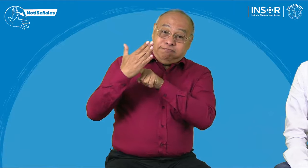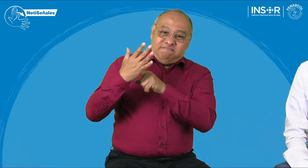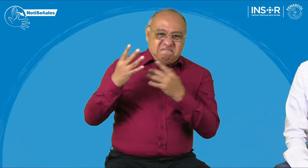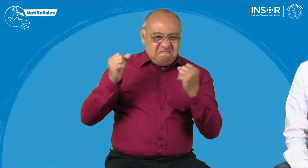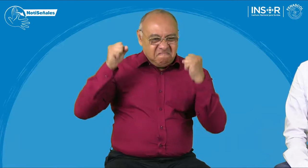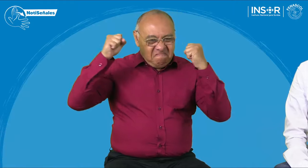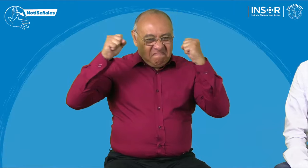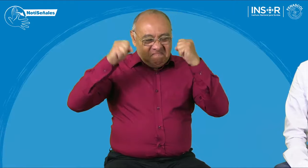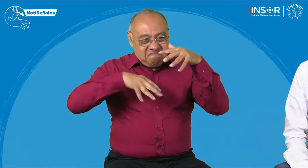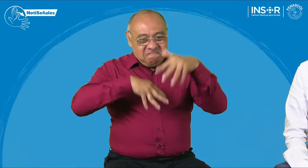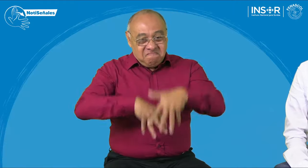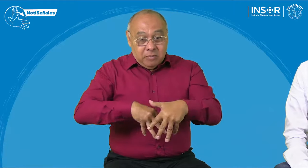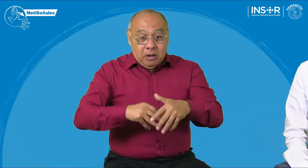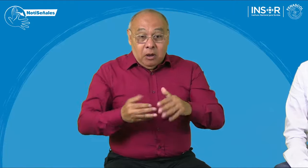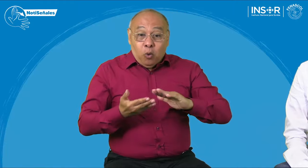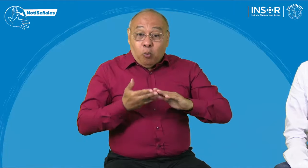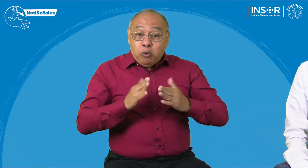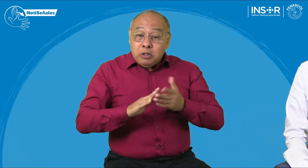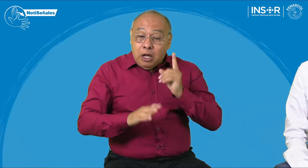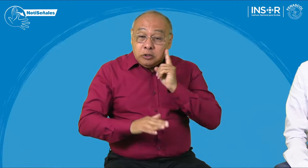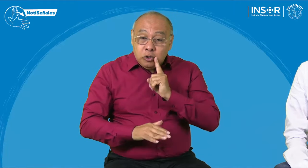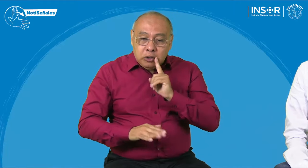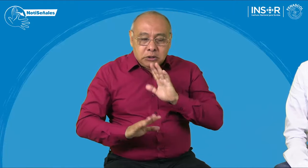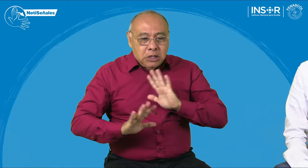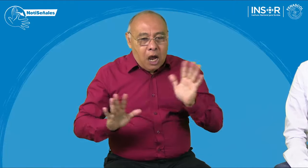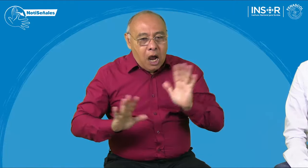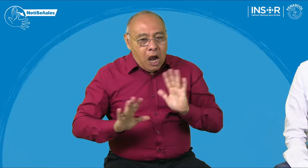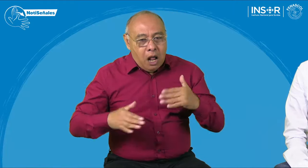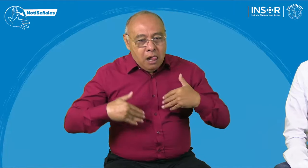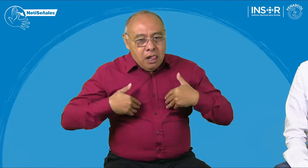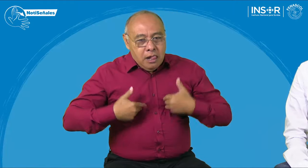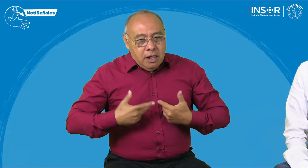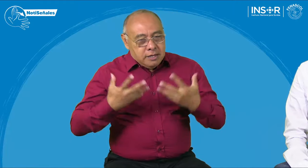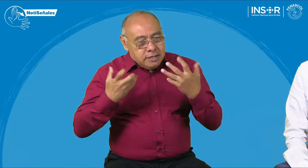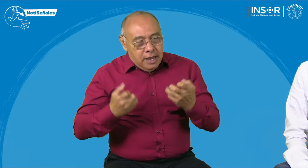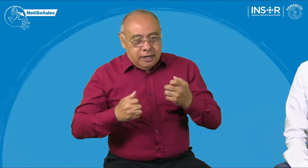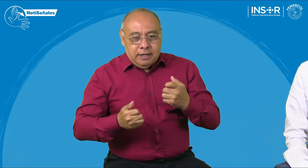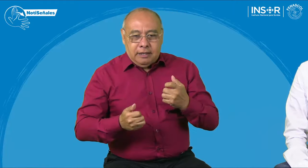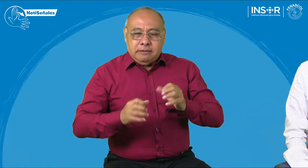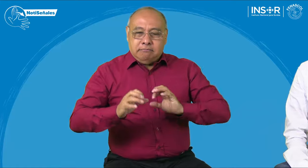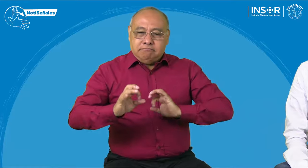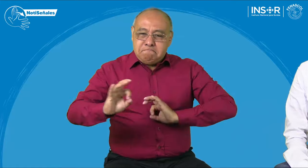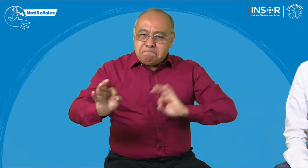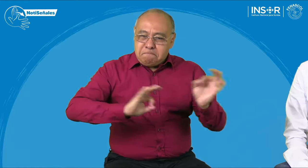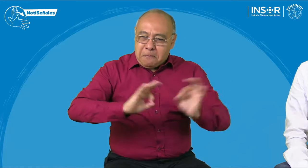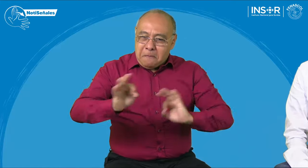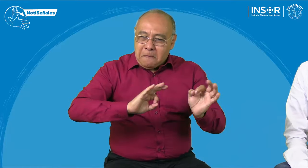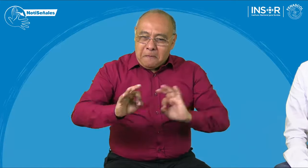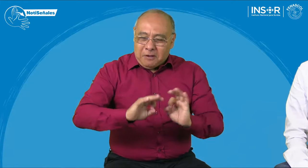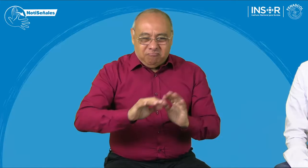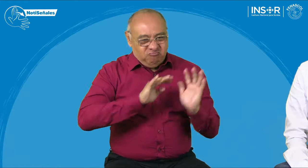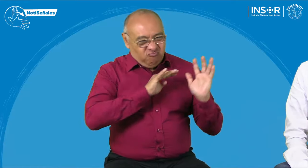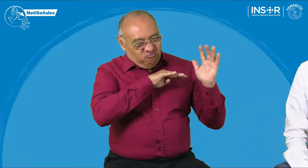sordo. Esto nos recuerda la lucha del def President Now,